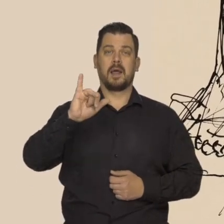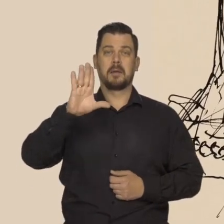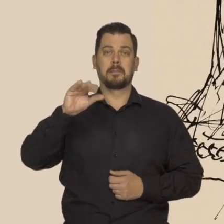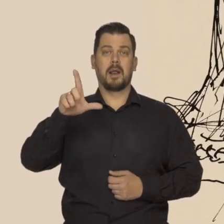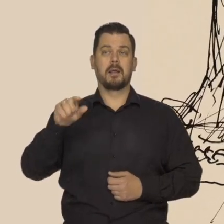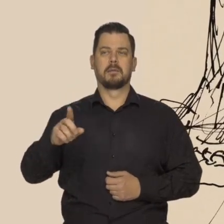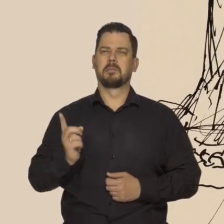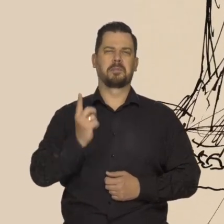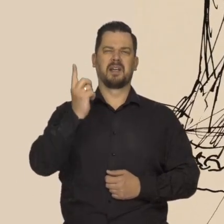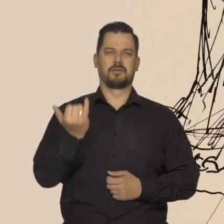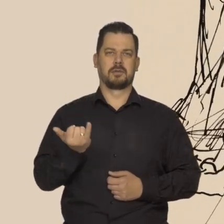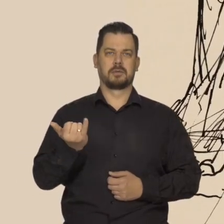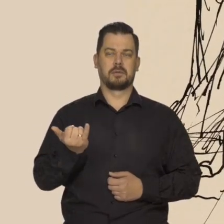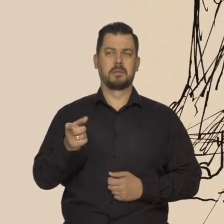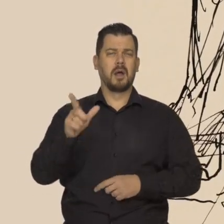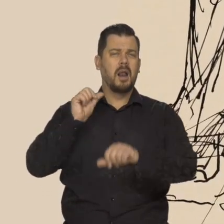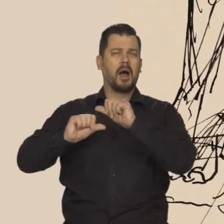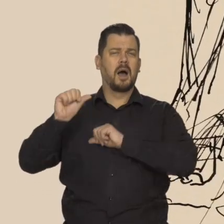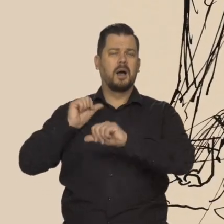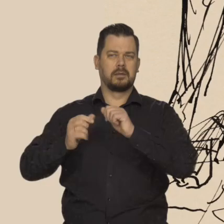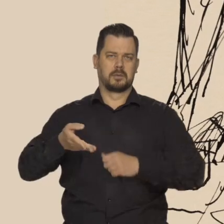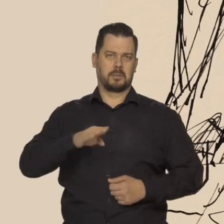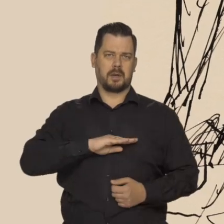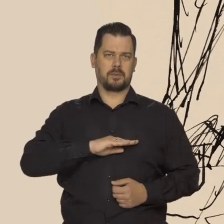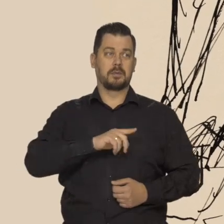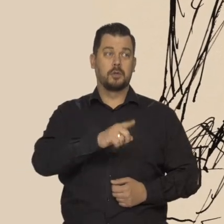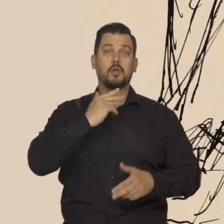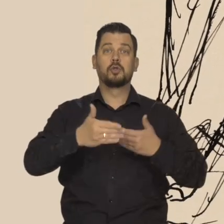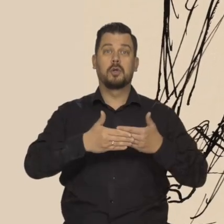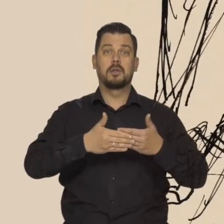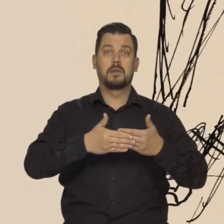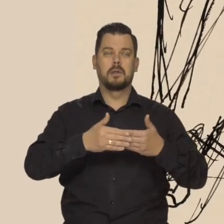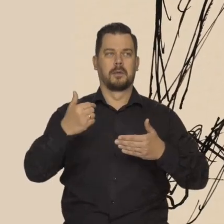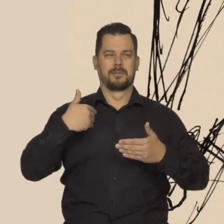Lejbele to było nasze pierwsze dziecko, które zmarło lata temu, gdy jeszcze była zdrowa,